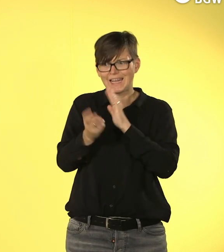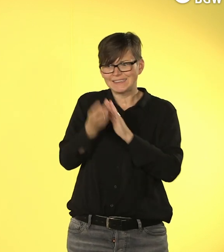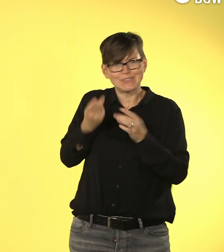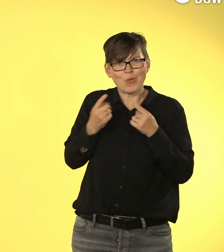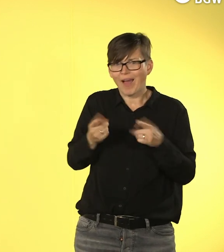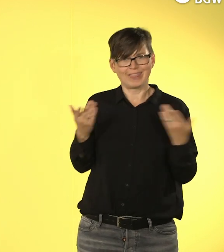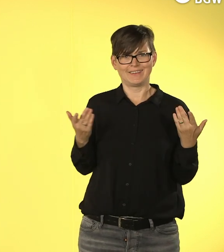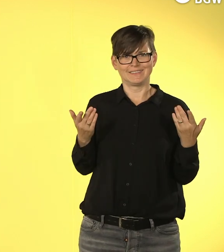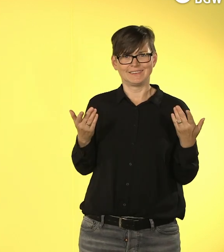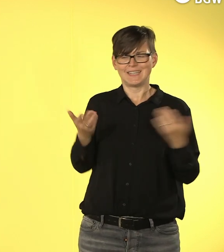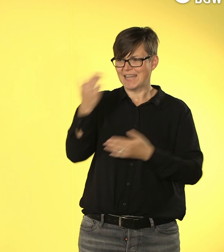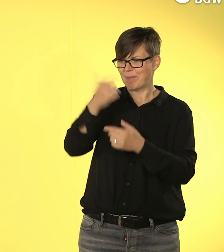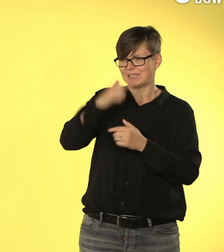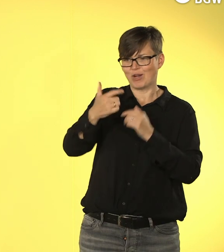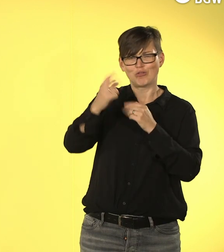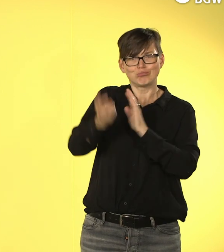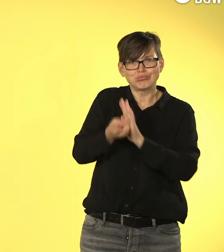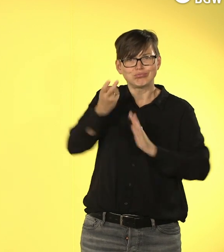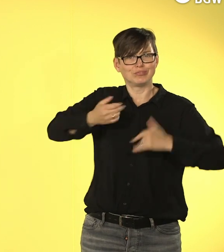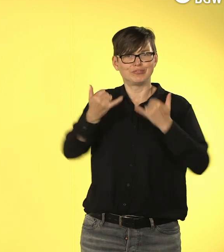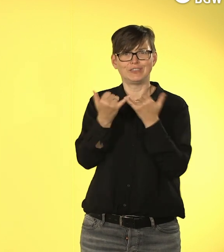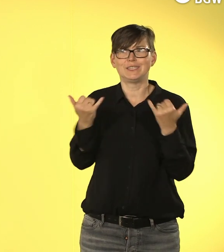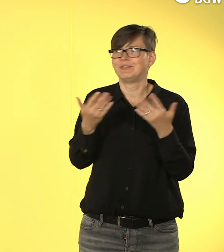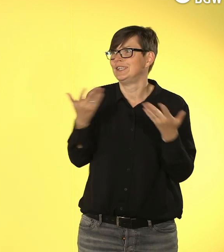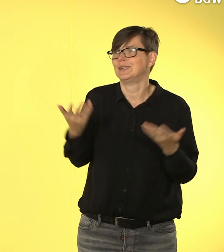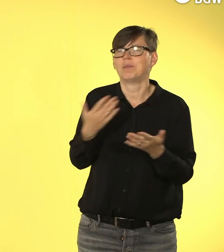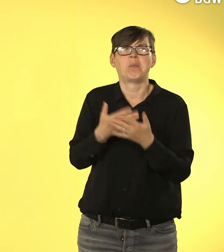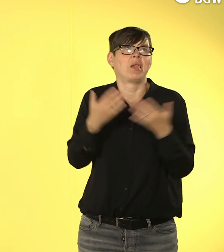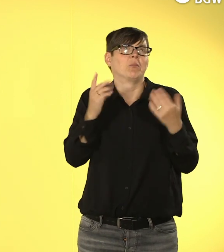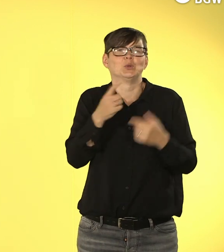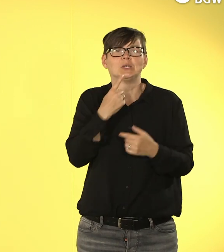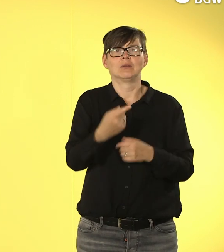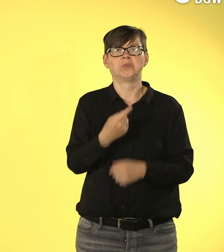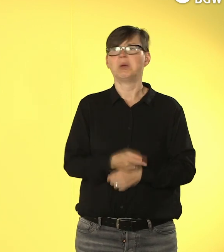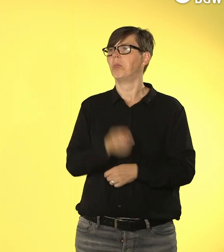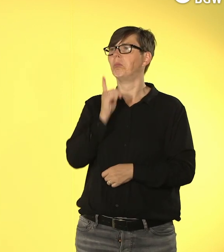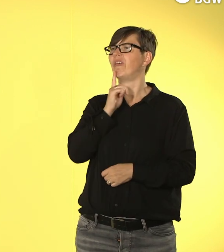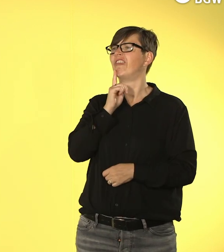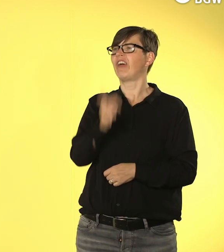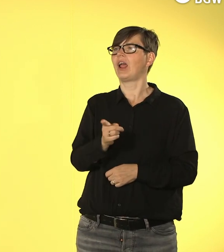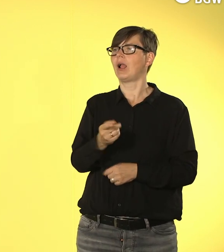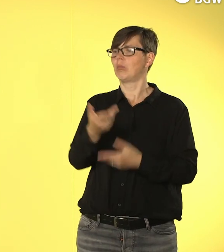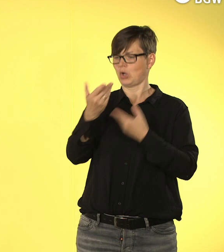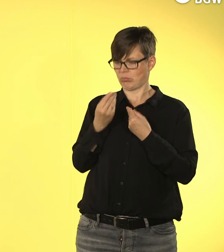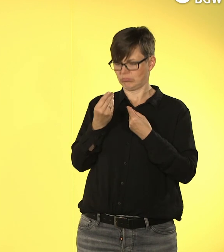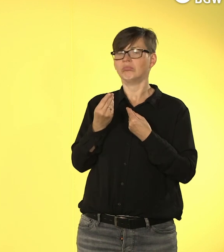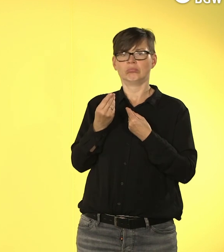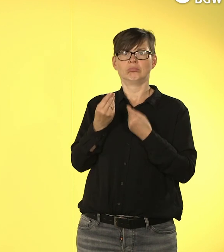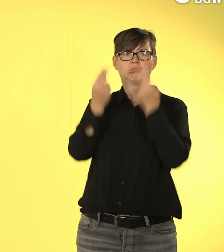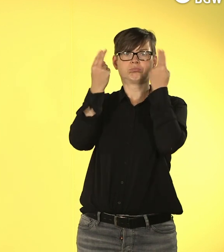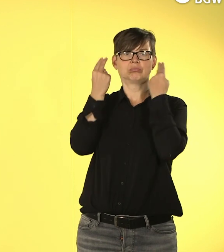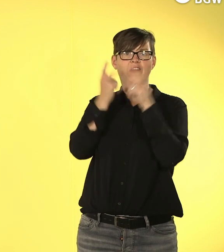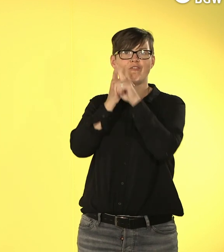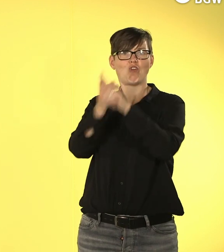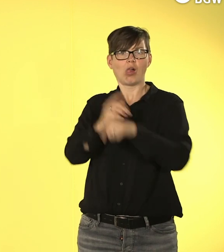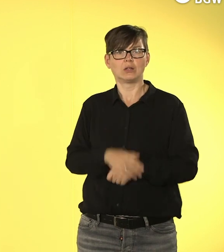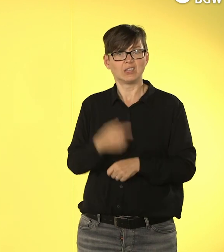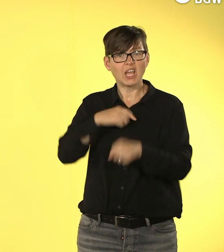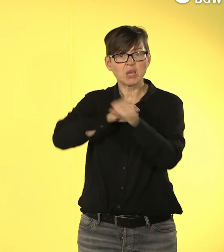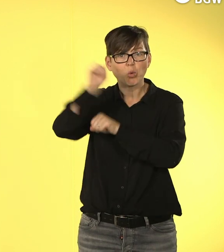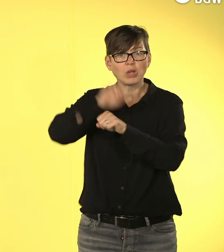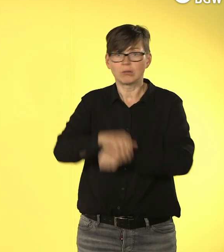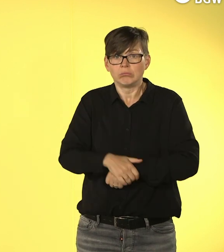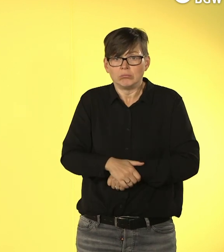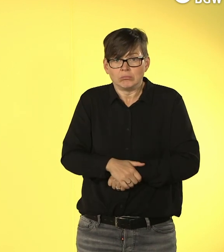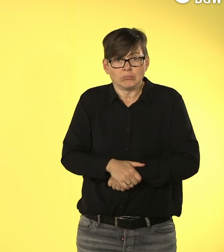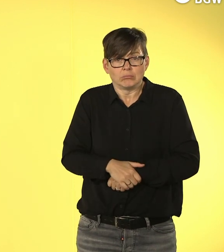dass wir "Befehle" der Führungskräfte ohne Widerworte ausgeübt haben.